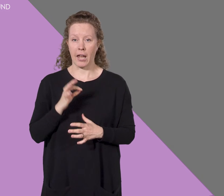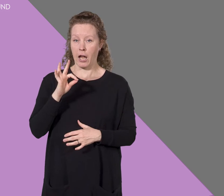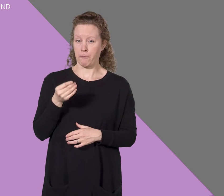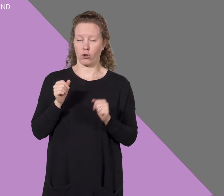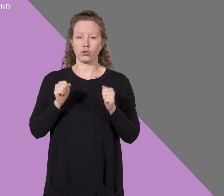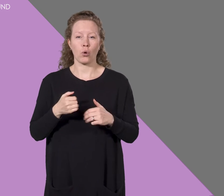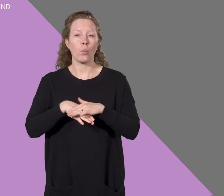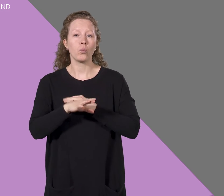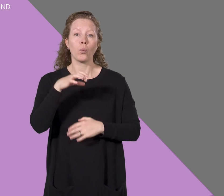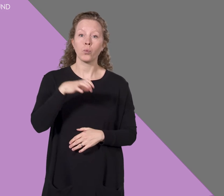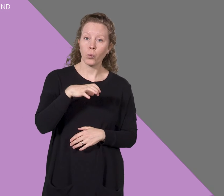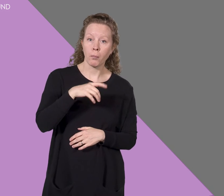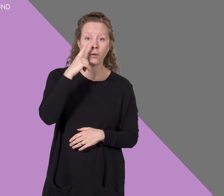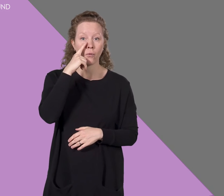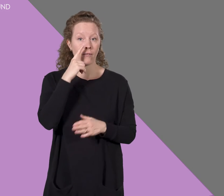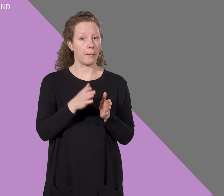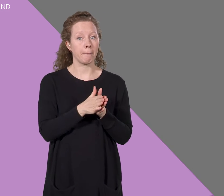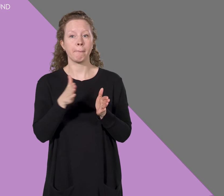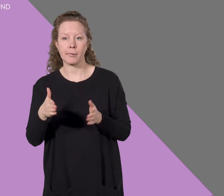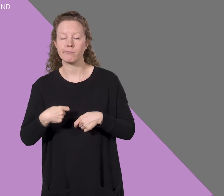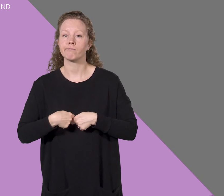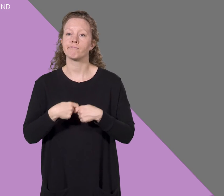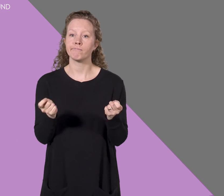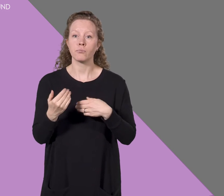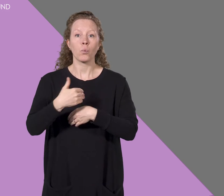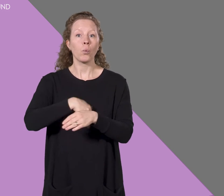Folkpensionsanstalten kommer att i oktober–november att publicera -